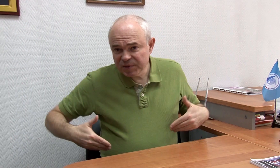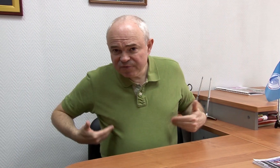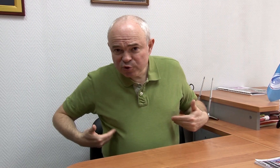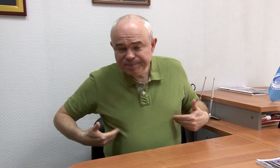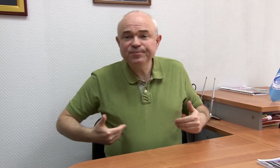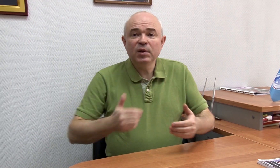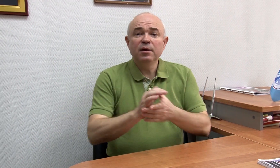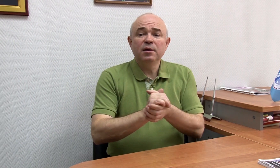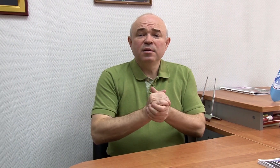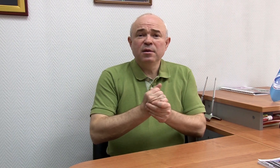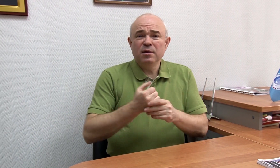Здравствуйте!